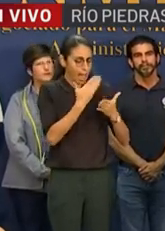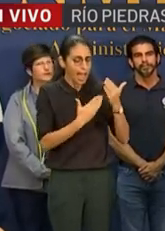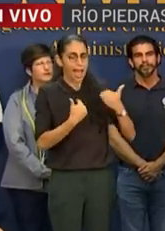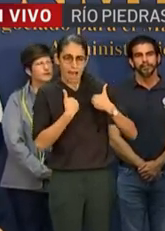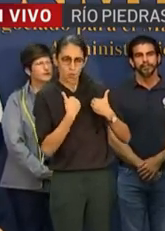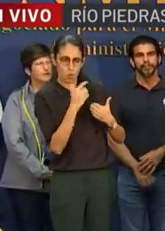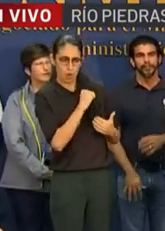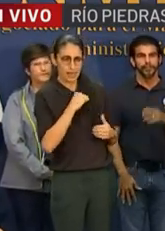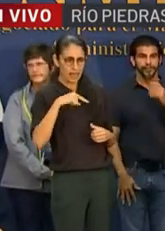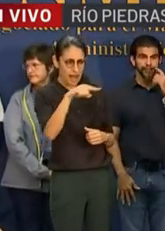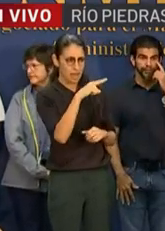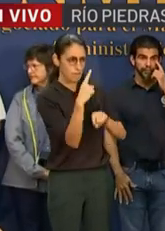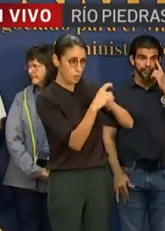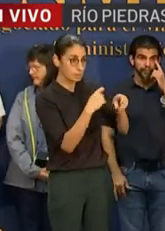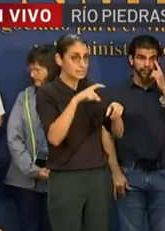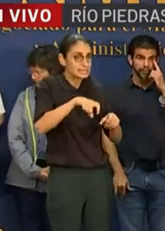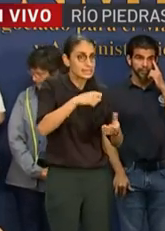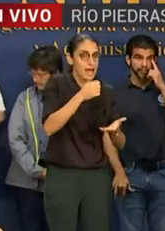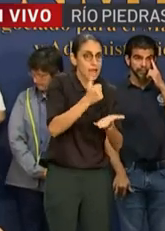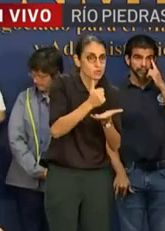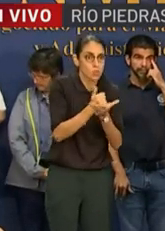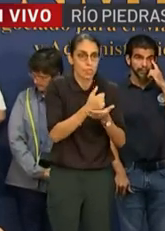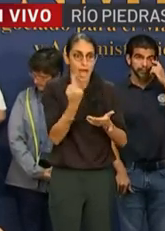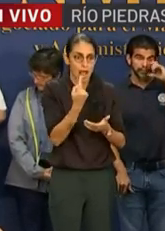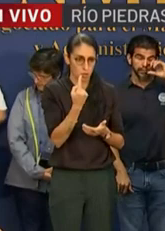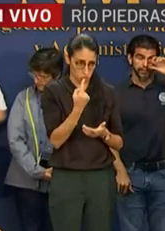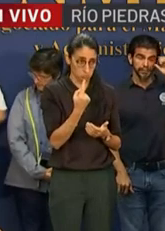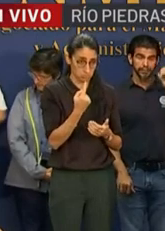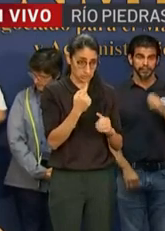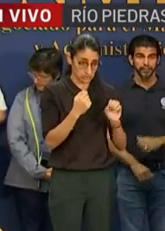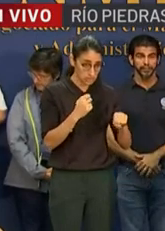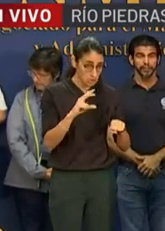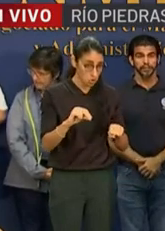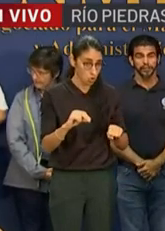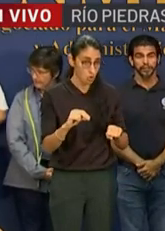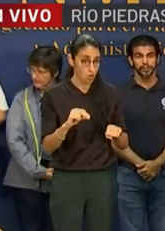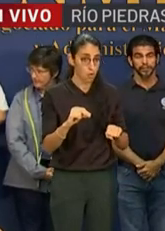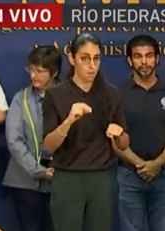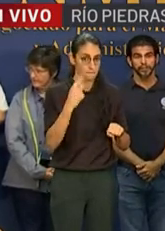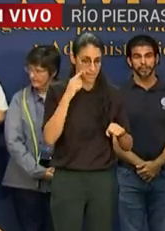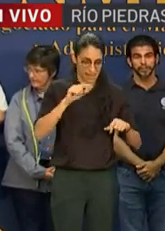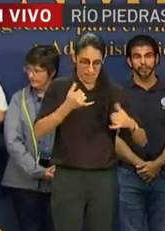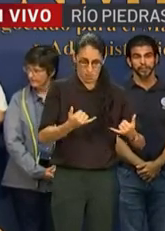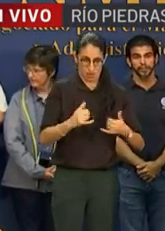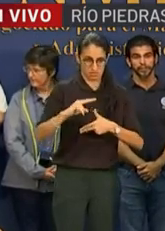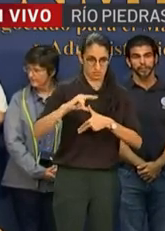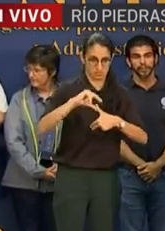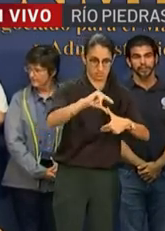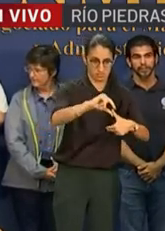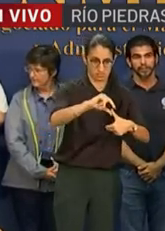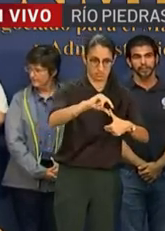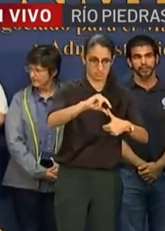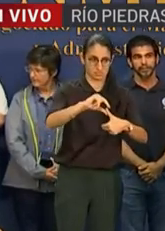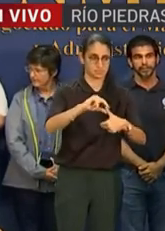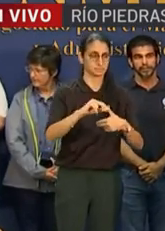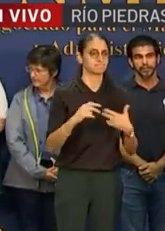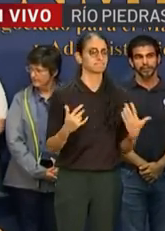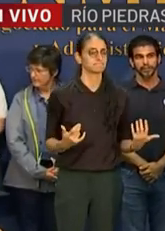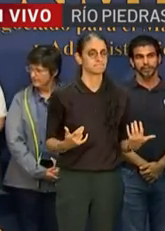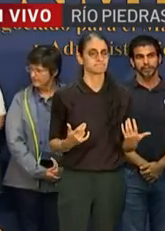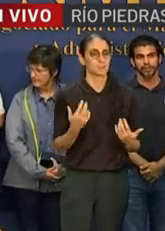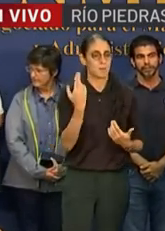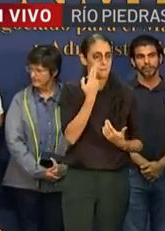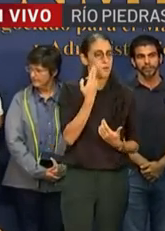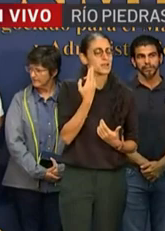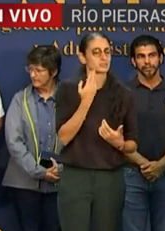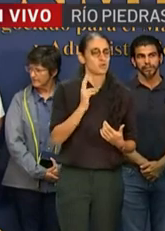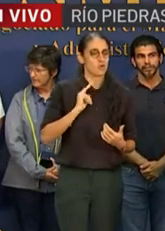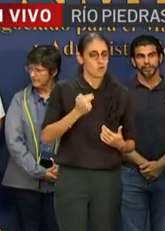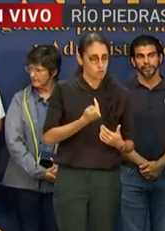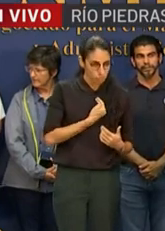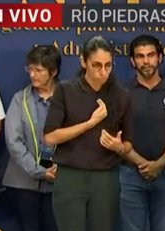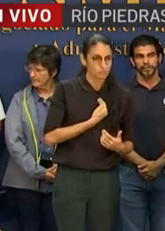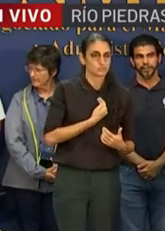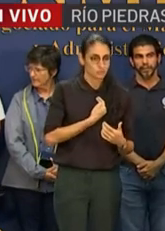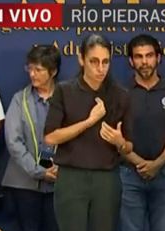SURJAN, LA GENTE LO TOMÓ BIEN.